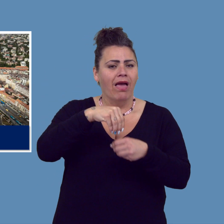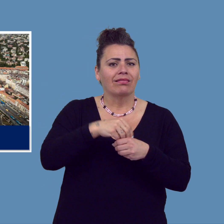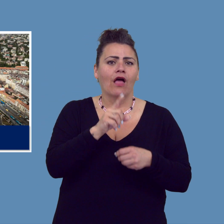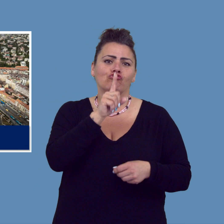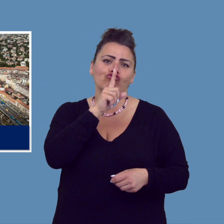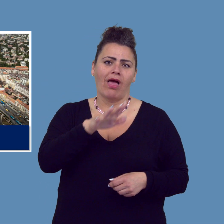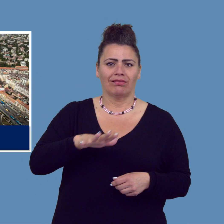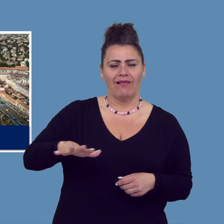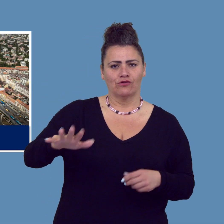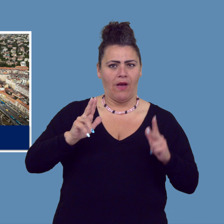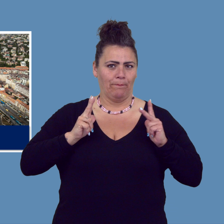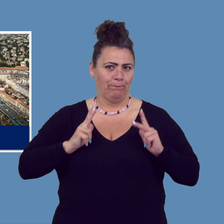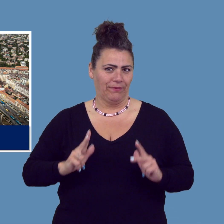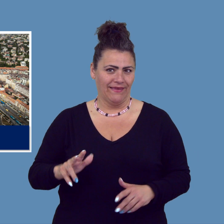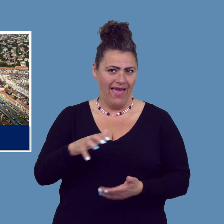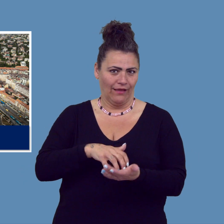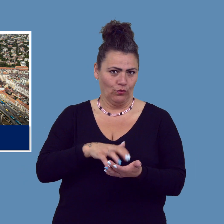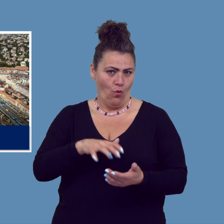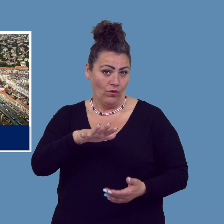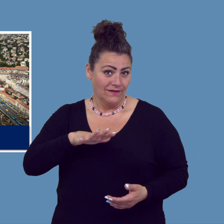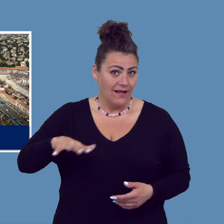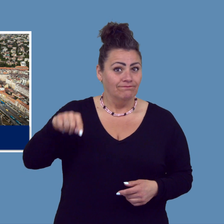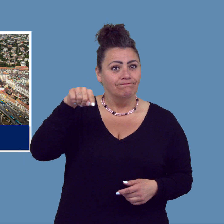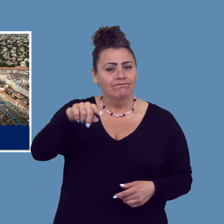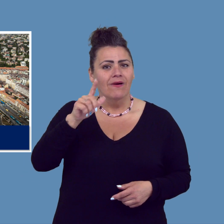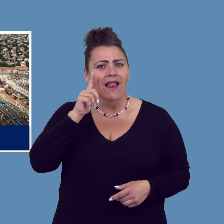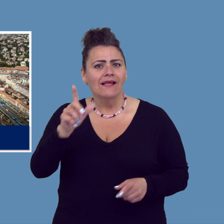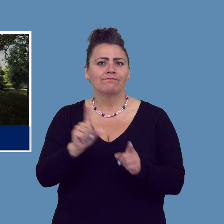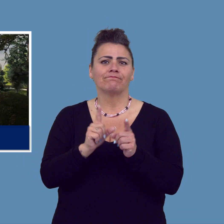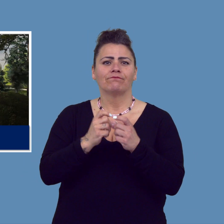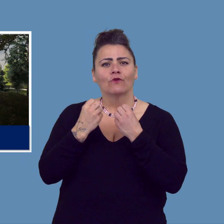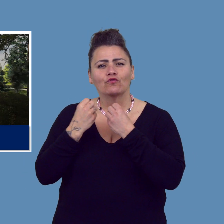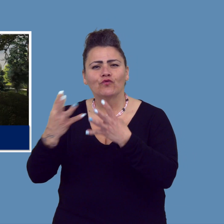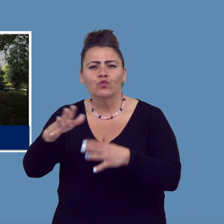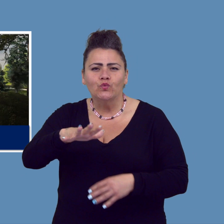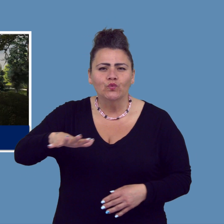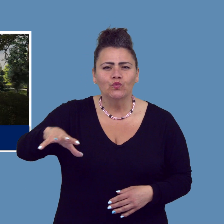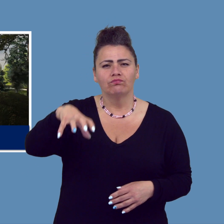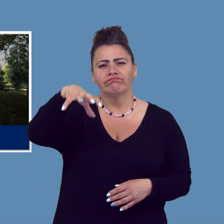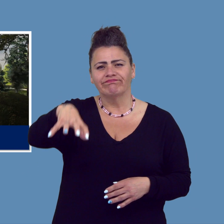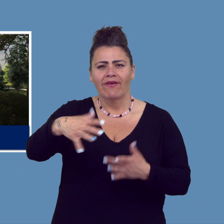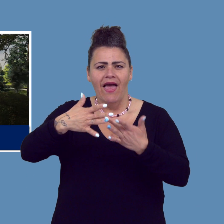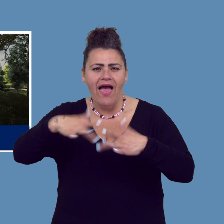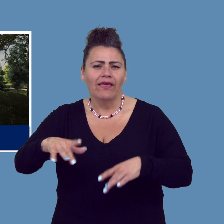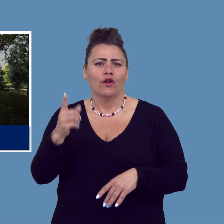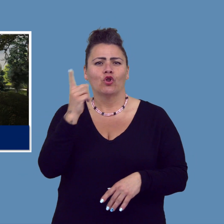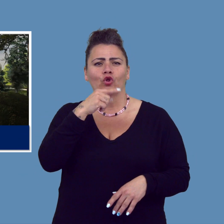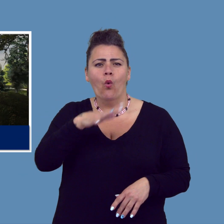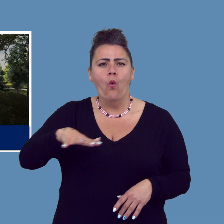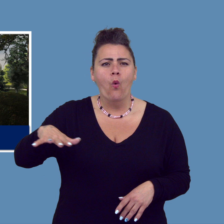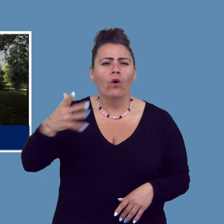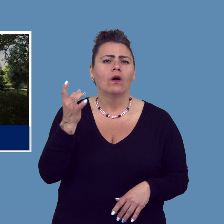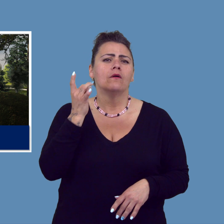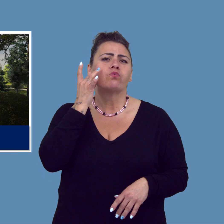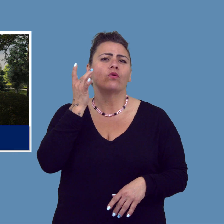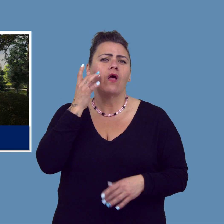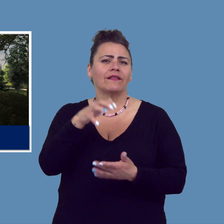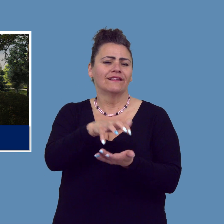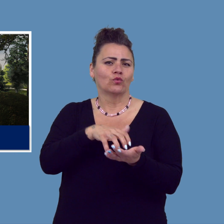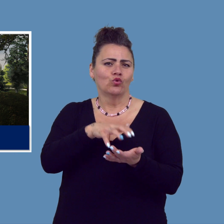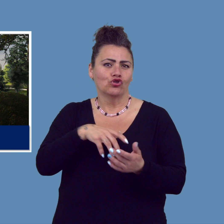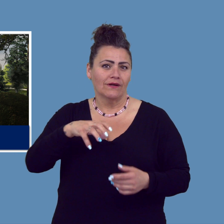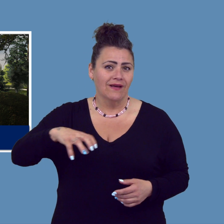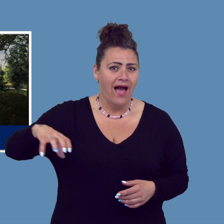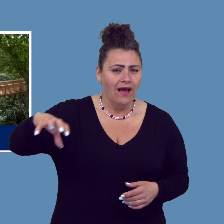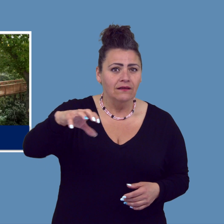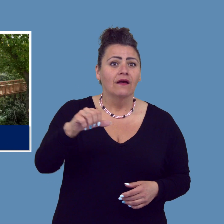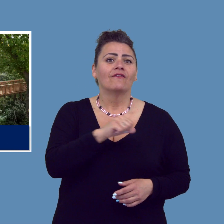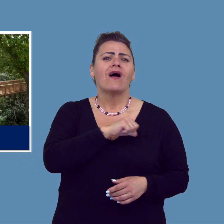csendesebb pihenőkerti, sétakerti funkcióval - tóval, ligetes tisztással, botanikus kerttel.